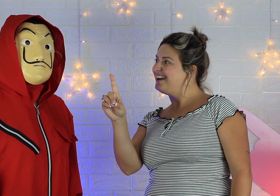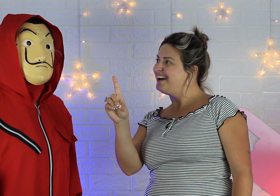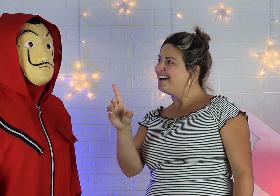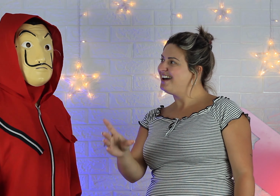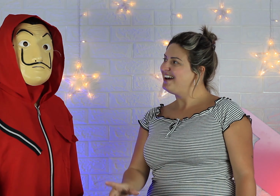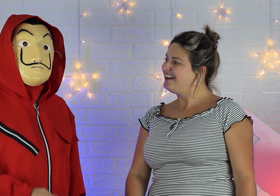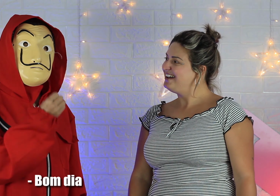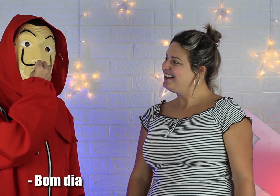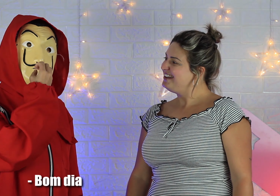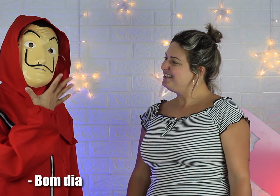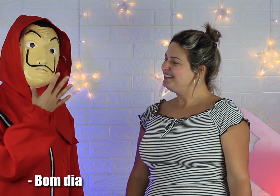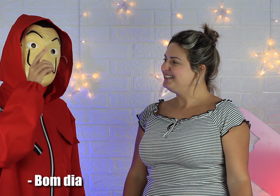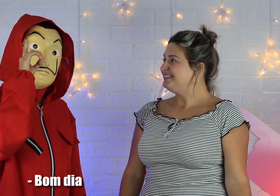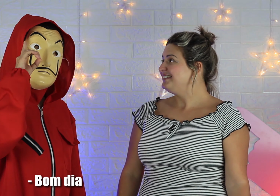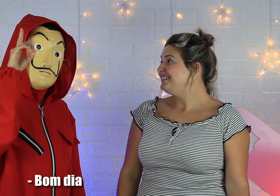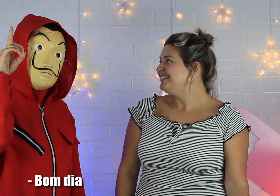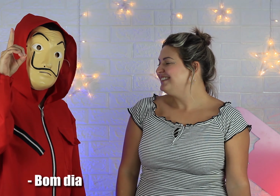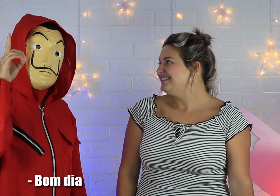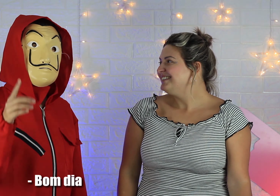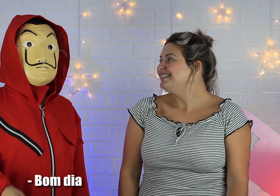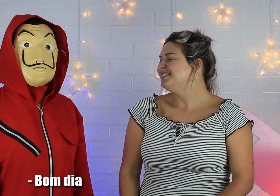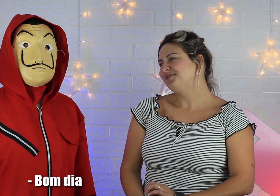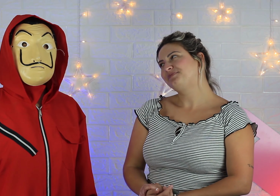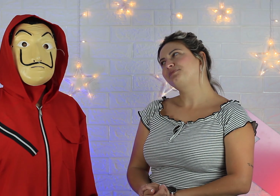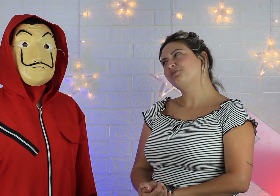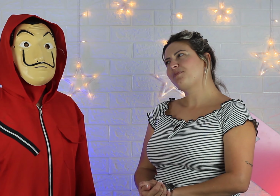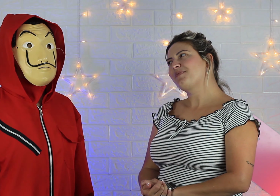E aí